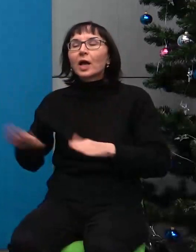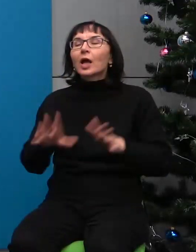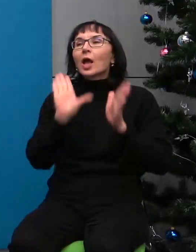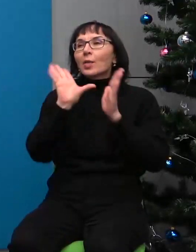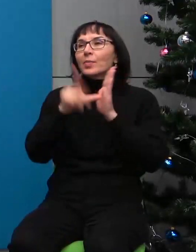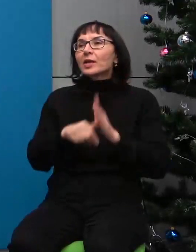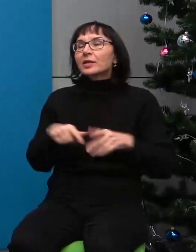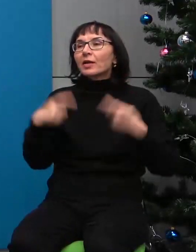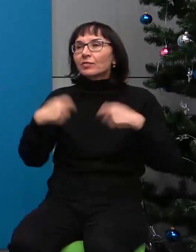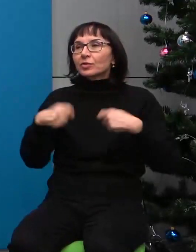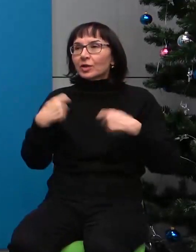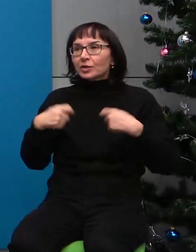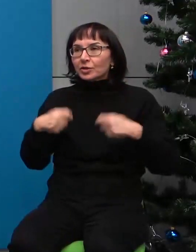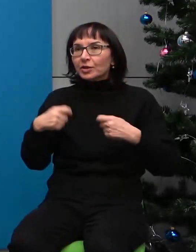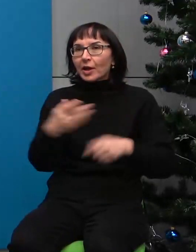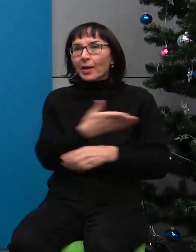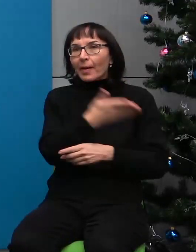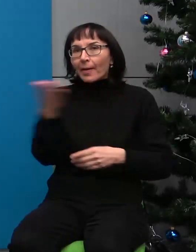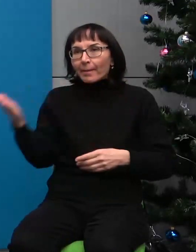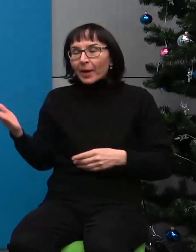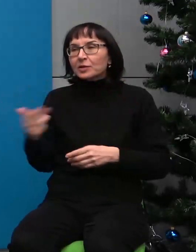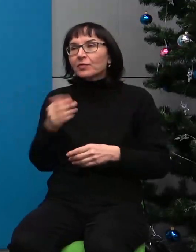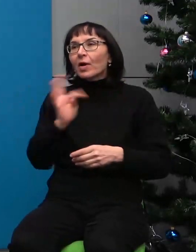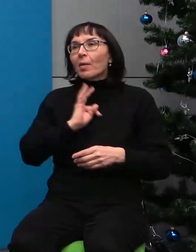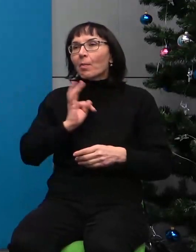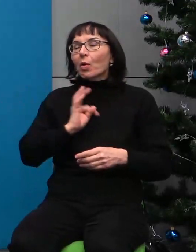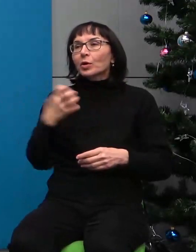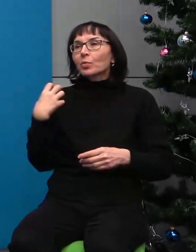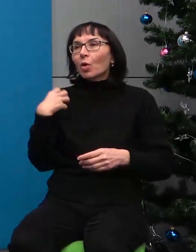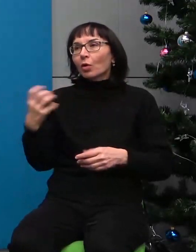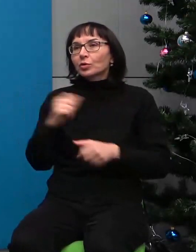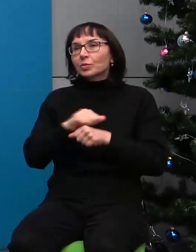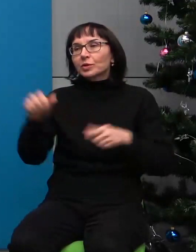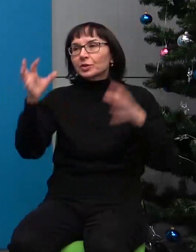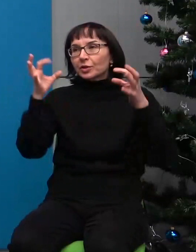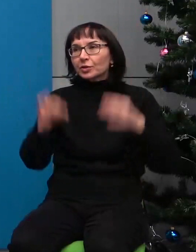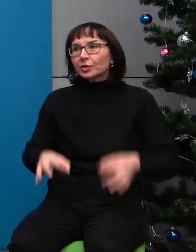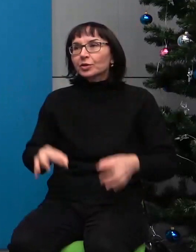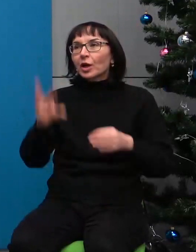Państwa i moim gościem jest dziś Marcel Włoźniak.